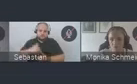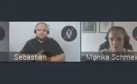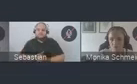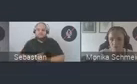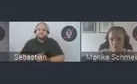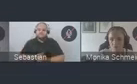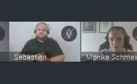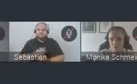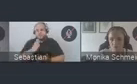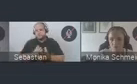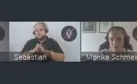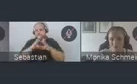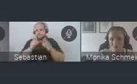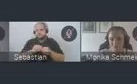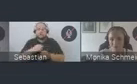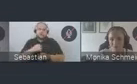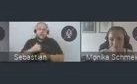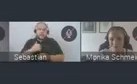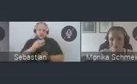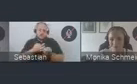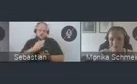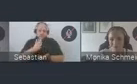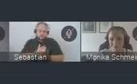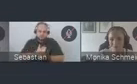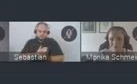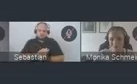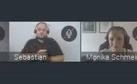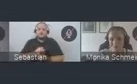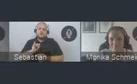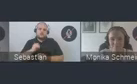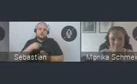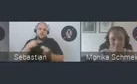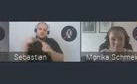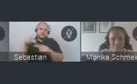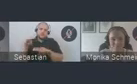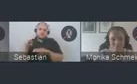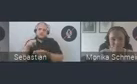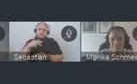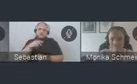To chyba tyle, jeżeli chodzi o mój wstęp, i oddaję głos Monice.